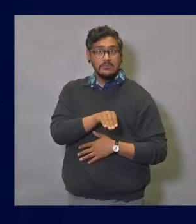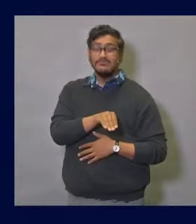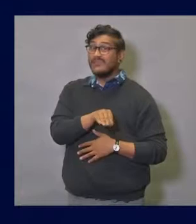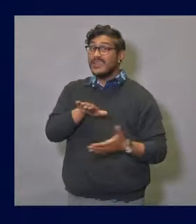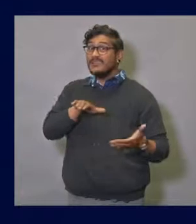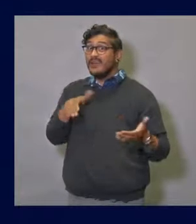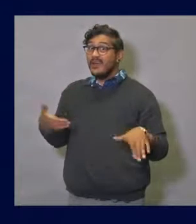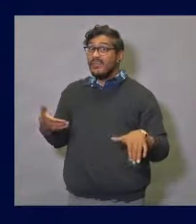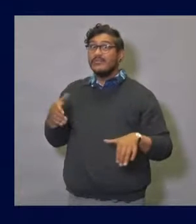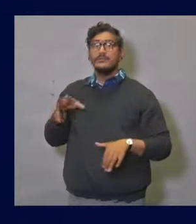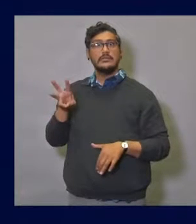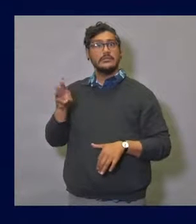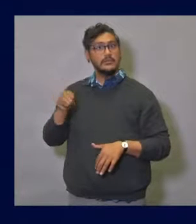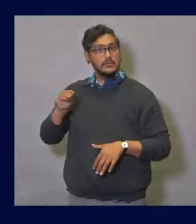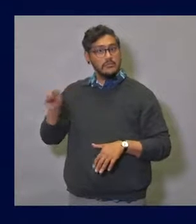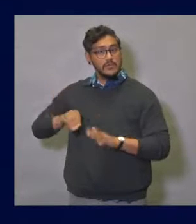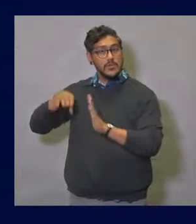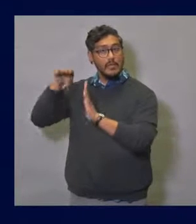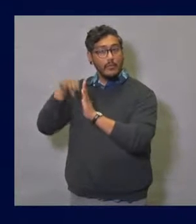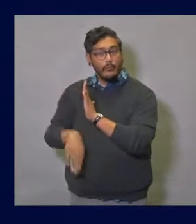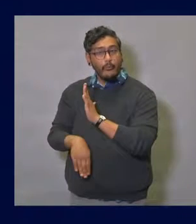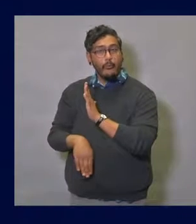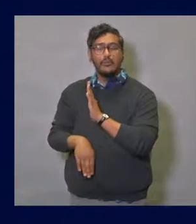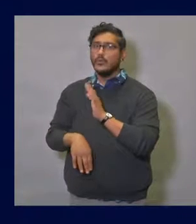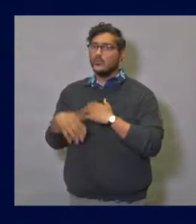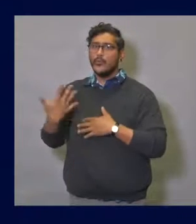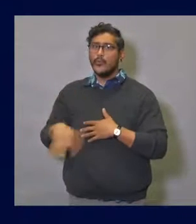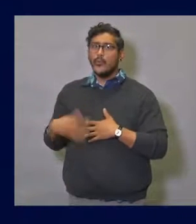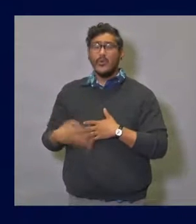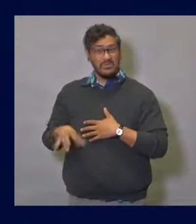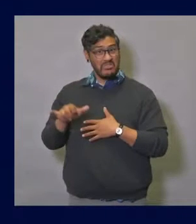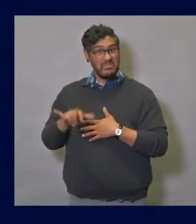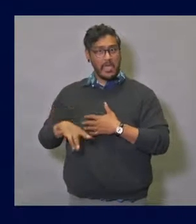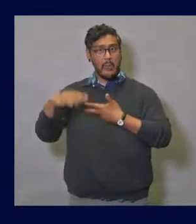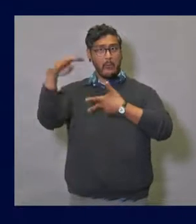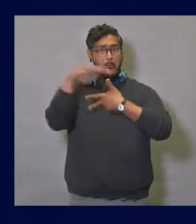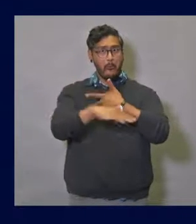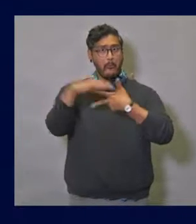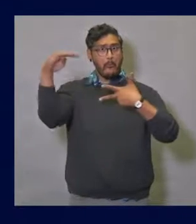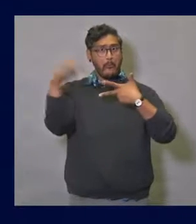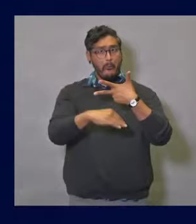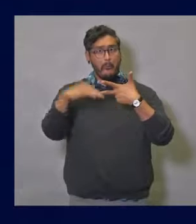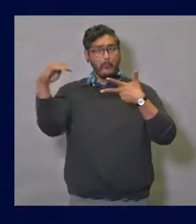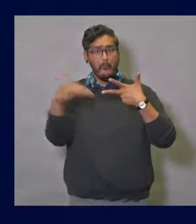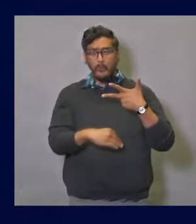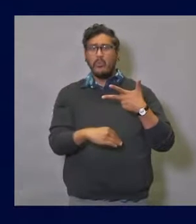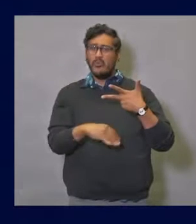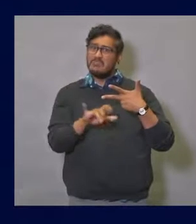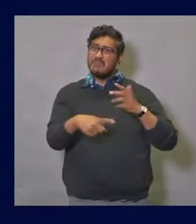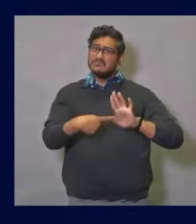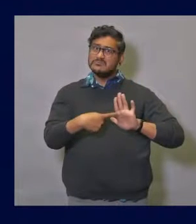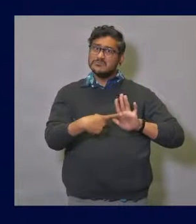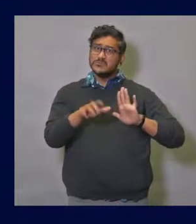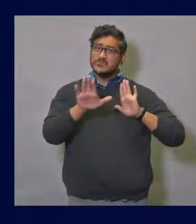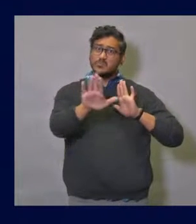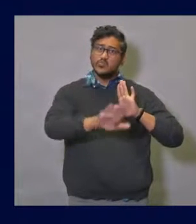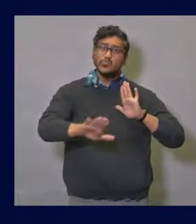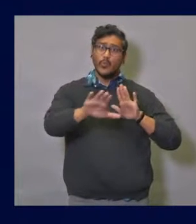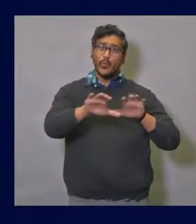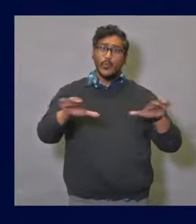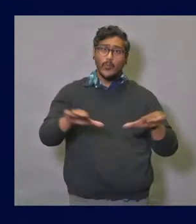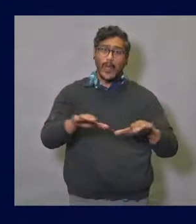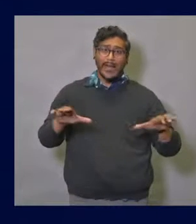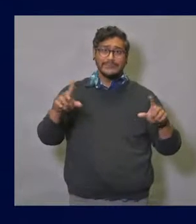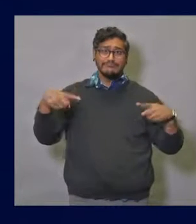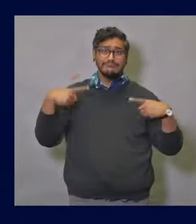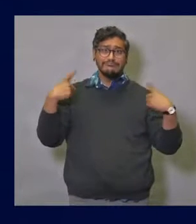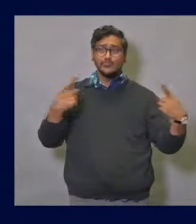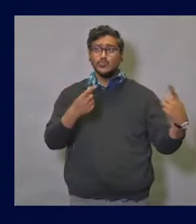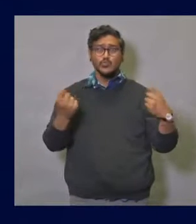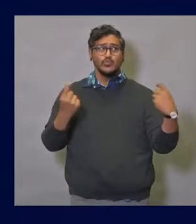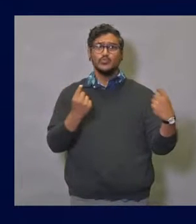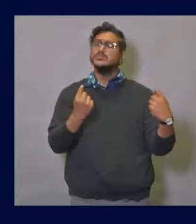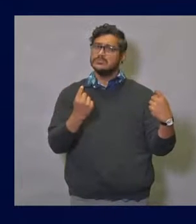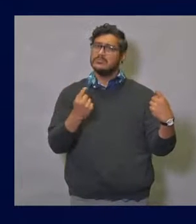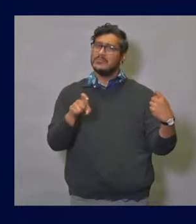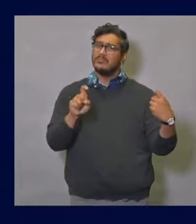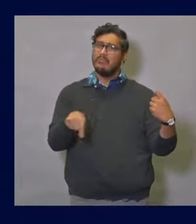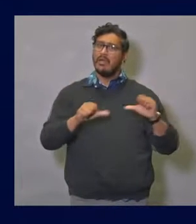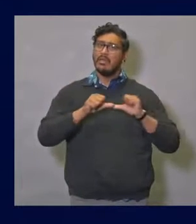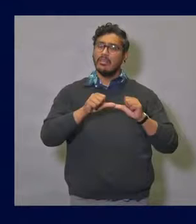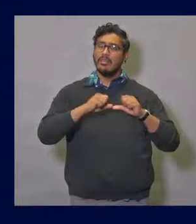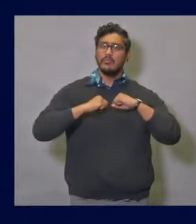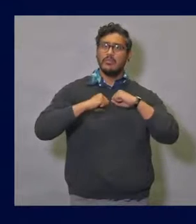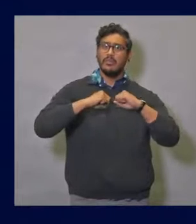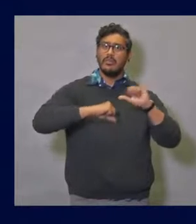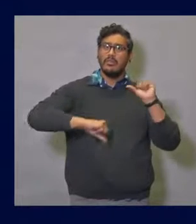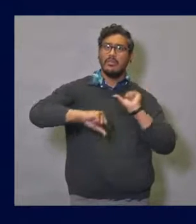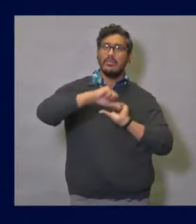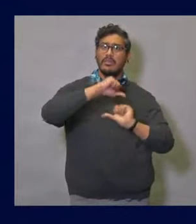DISMINUYERON.